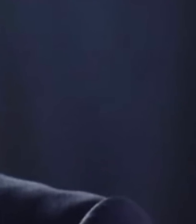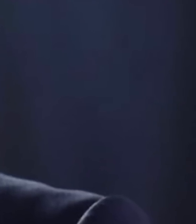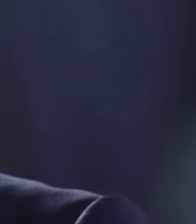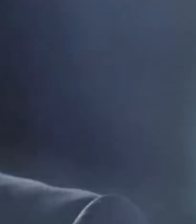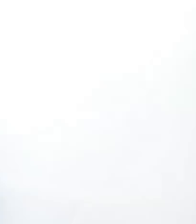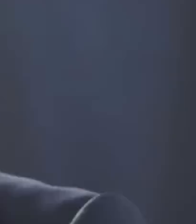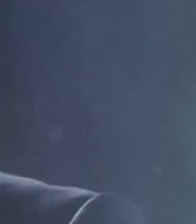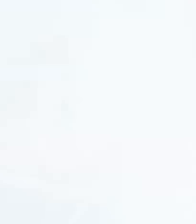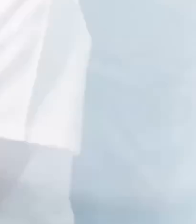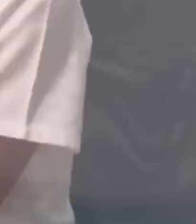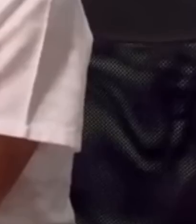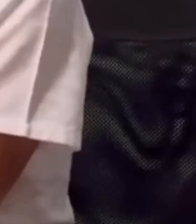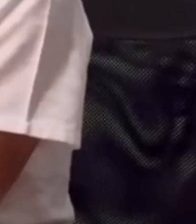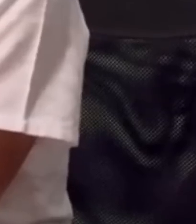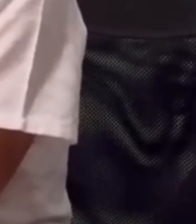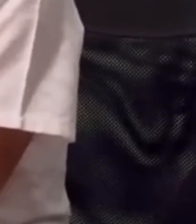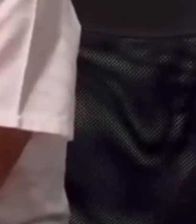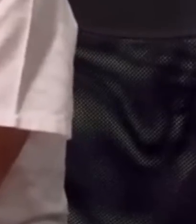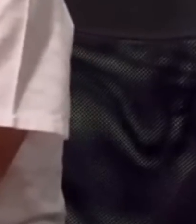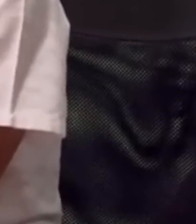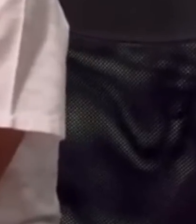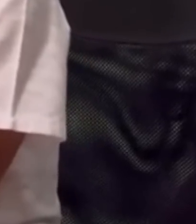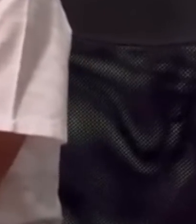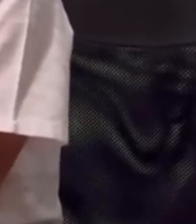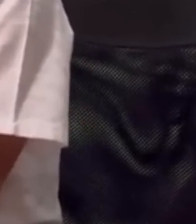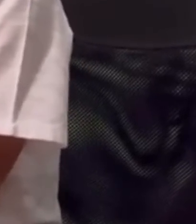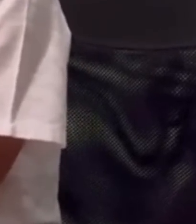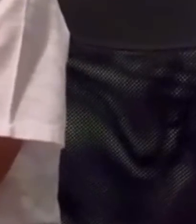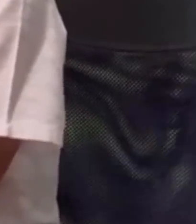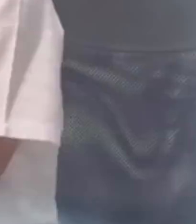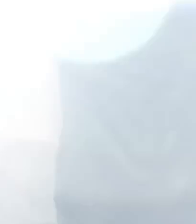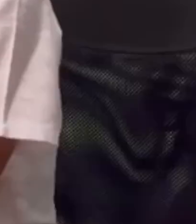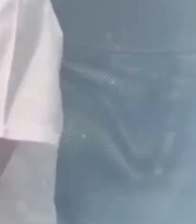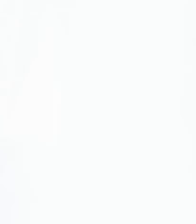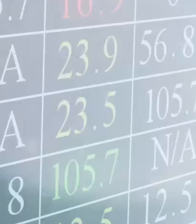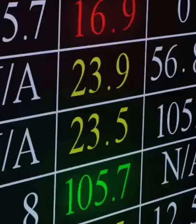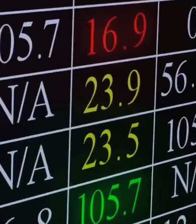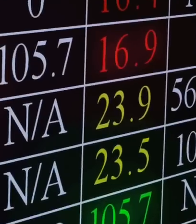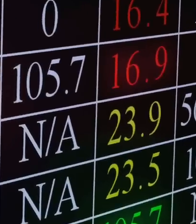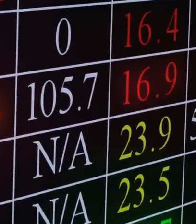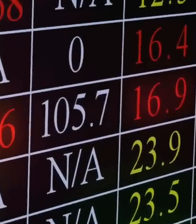acuerdo a la vista desde muy temprano y antes de que se conociera el acuerdo entre México y